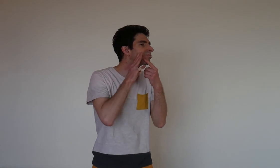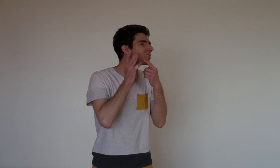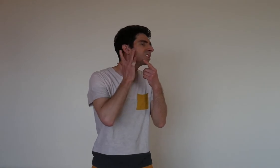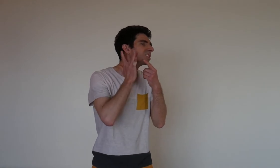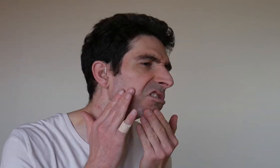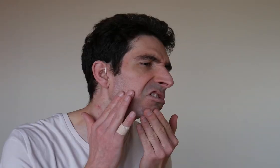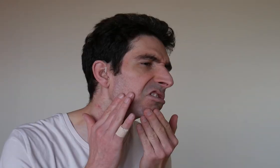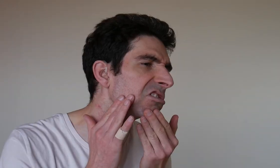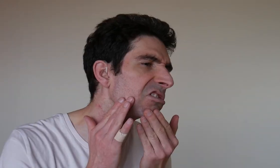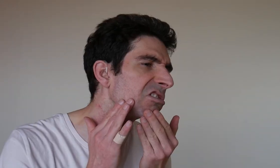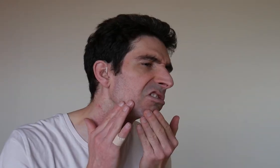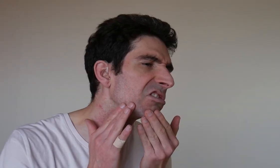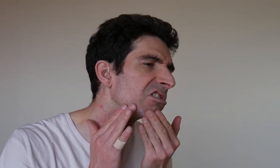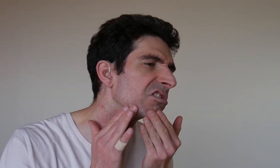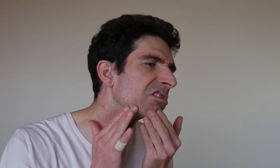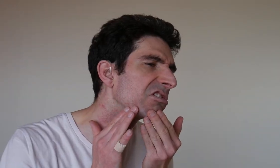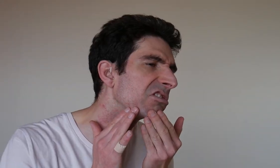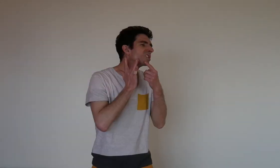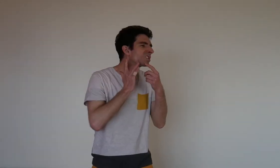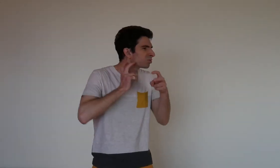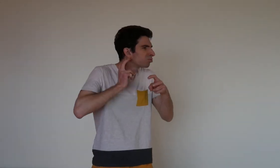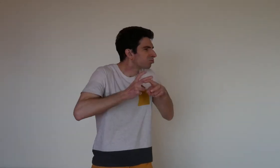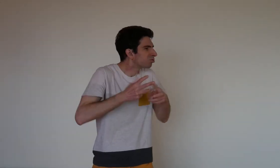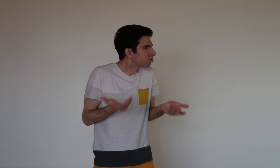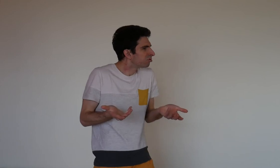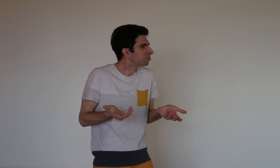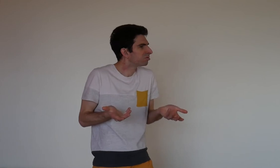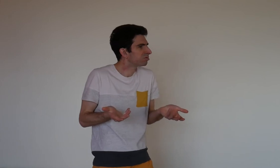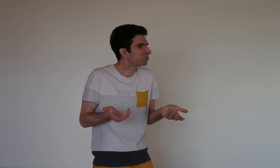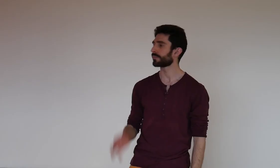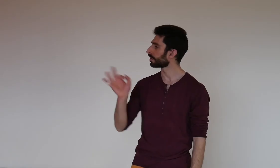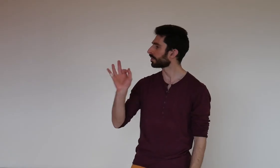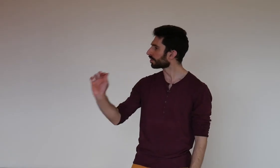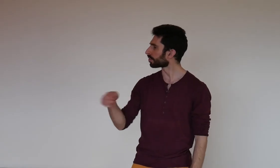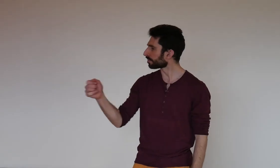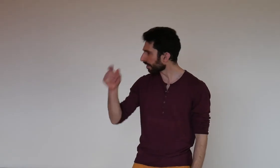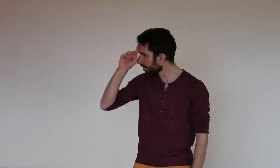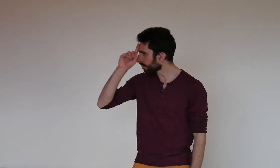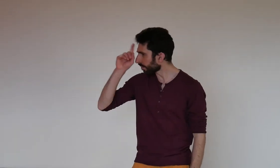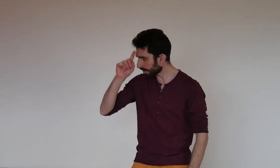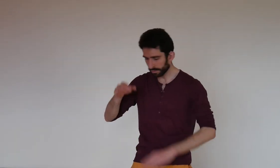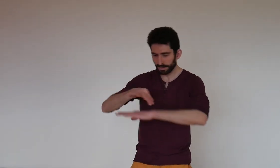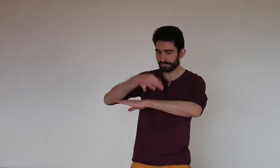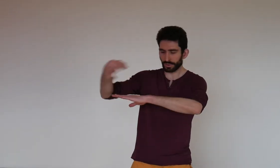je sens combien les poils sont... durs, non ? Oui, c'est normal. Pourquoi ?